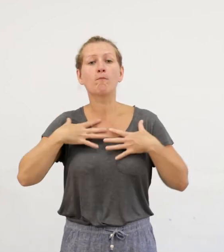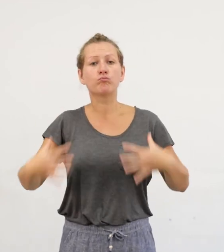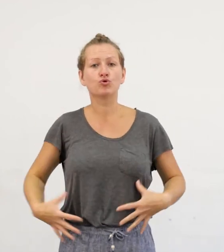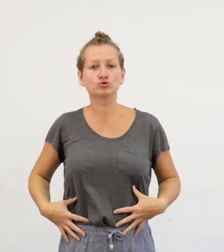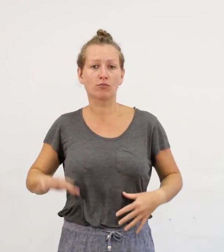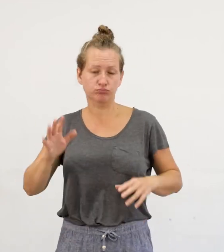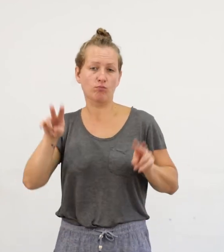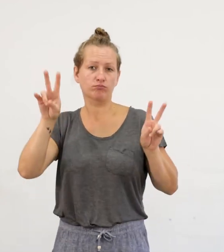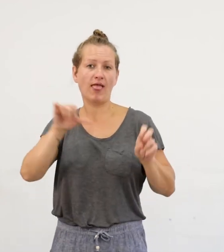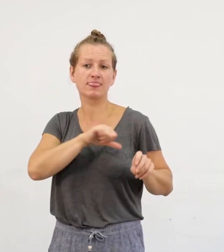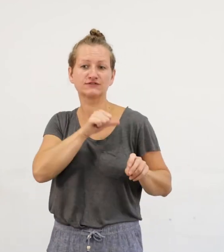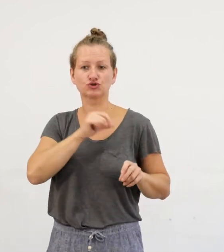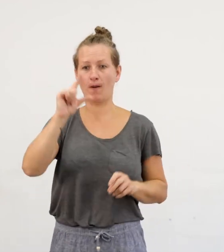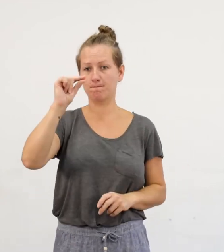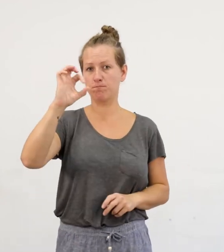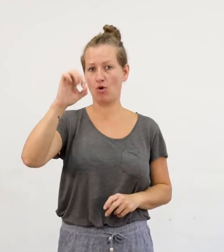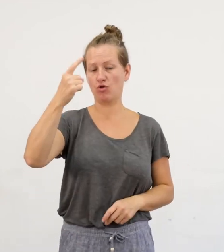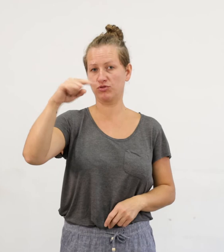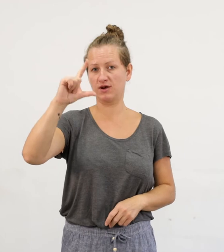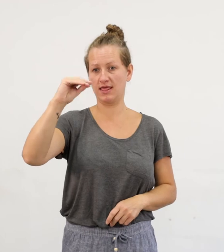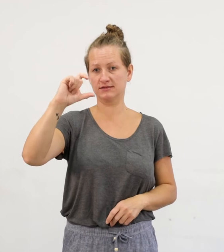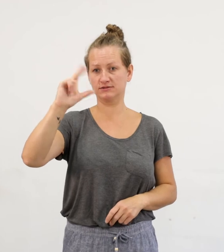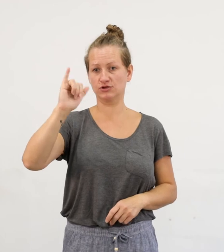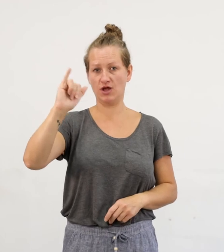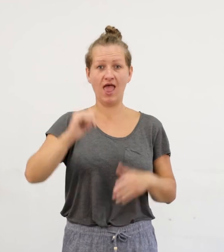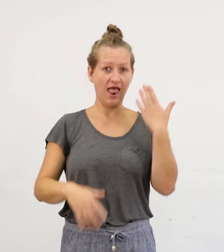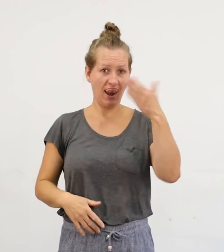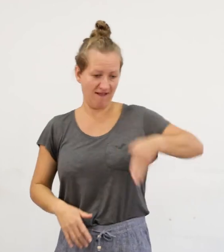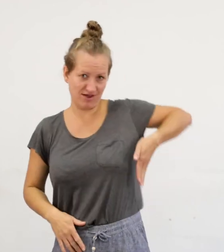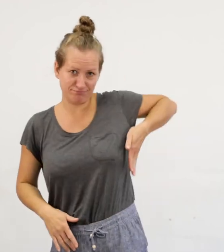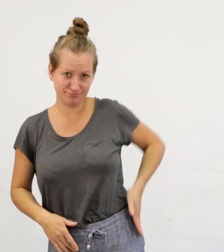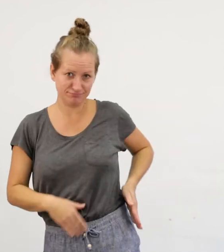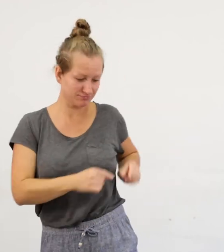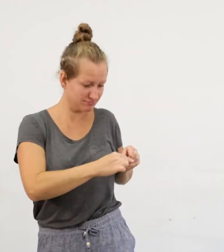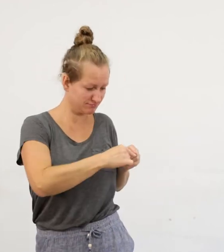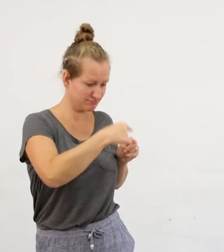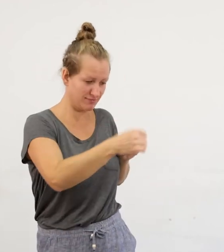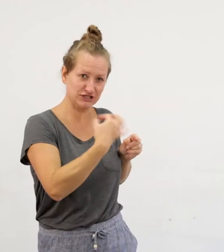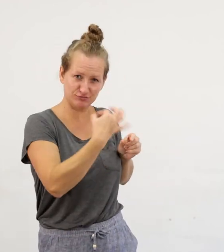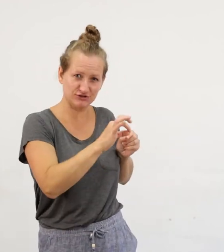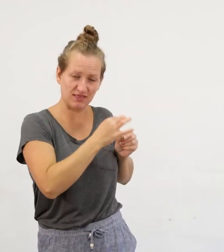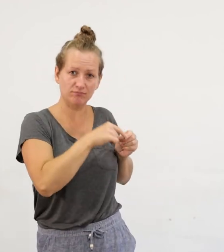Rozpoznawczym dowodził prawie cztery lata.